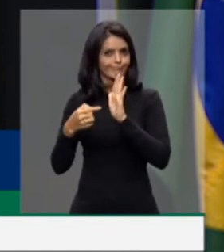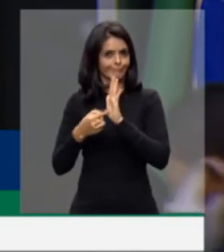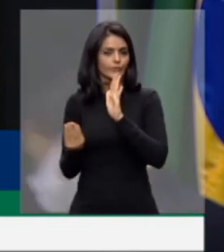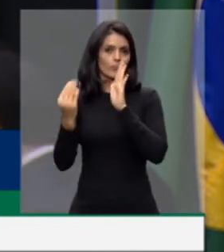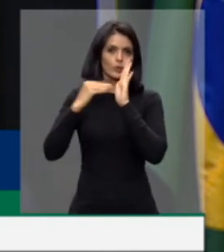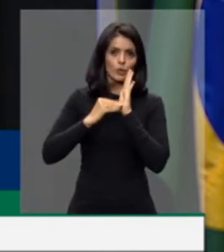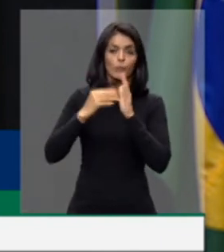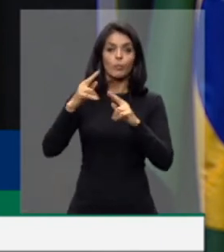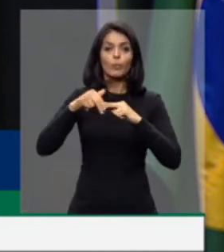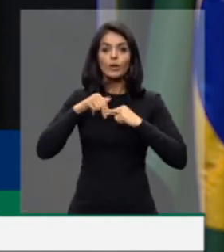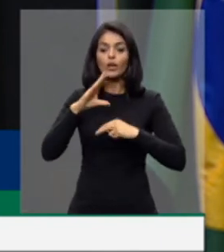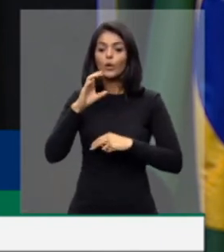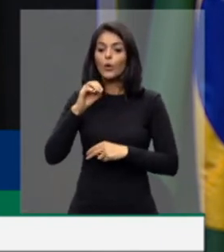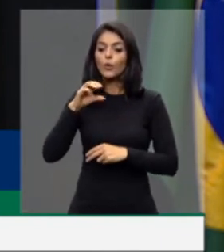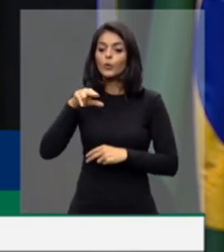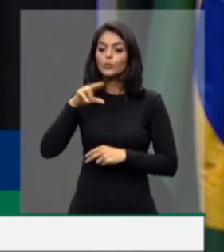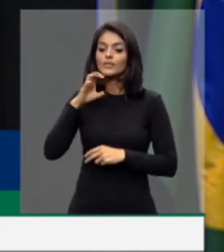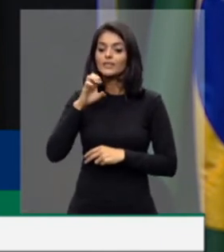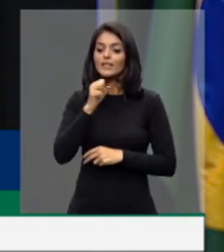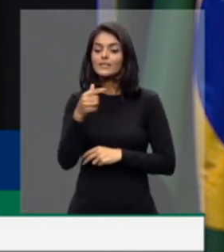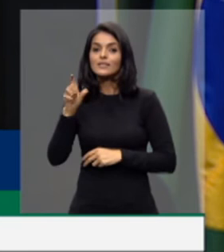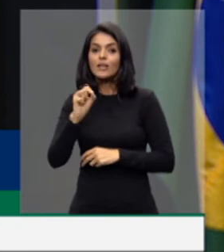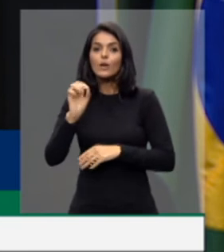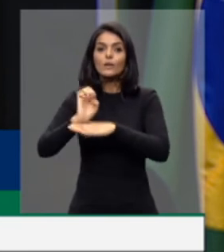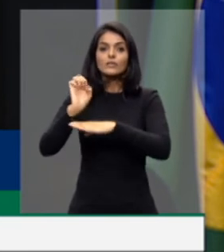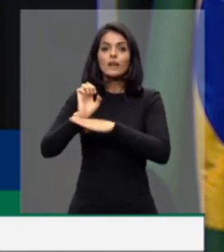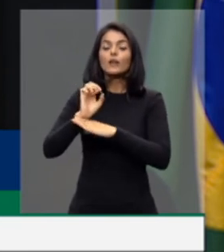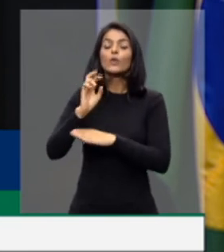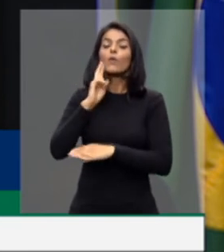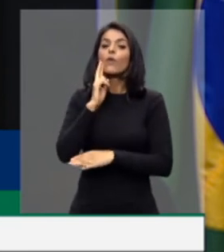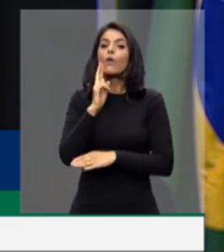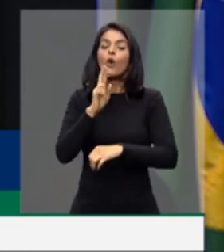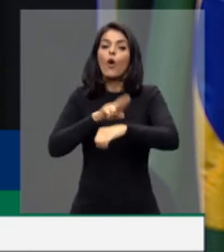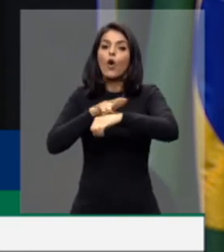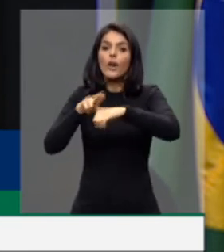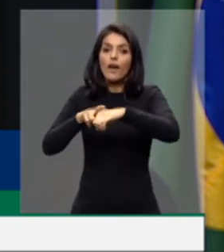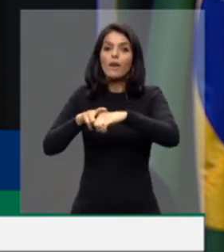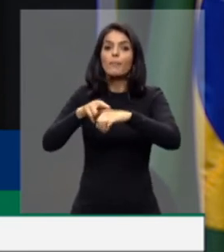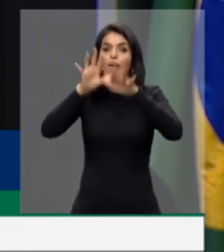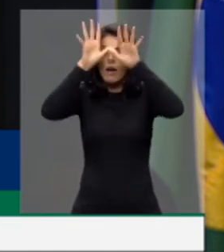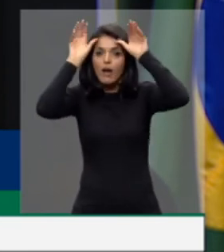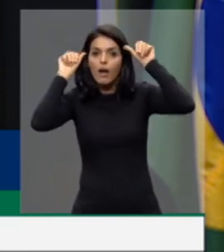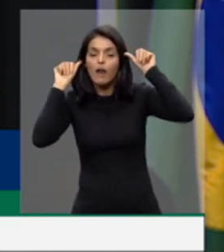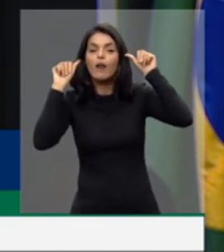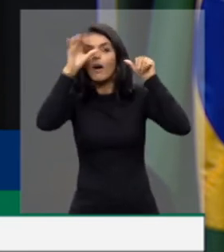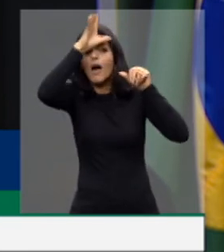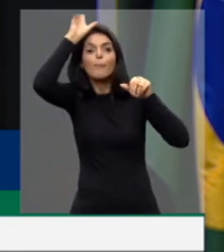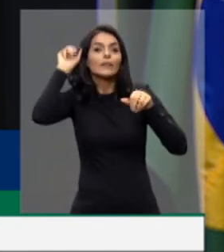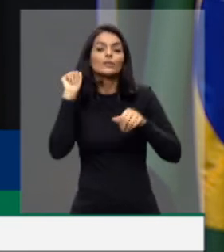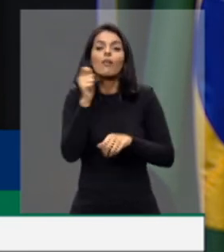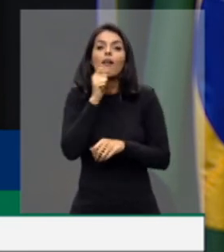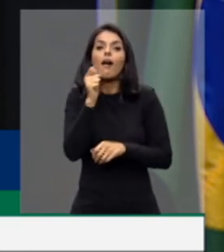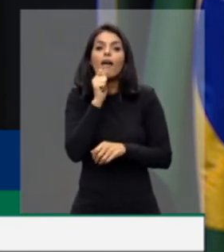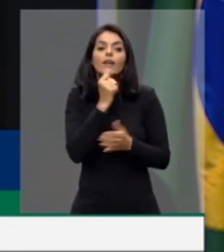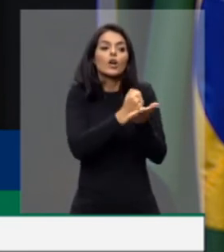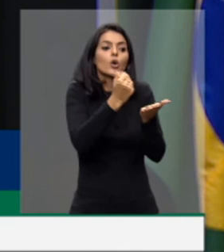REJEITADAS NO PARECER PRELIMINAR A EMENDA DE PLENÁRIO NÚMERO DOIS, DEPUTADO BOSCO SARAIVA, POSSUI MÉRITO, CONSIDERANDO QUE OS